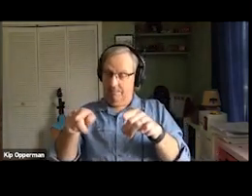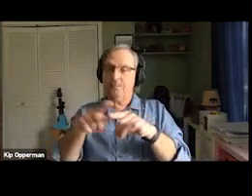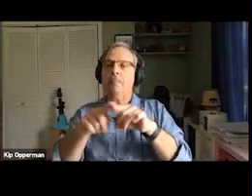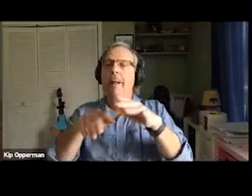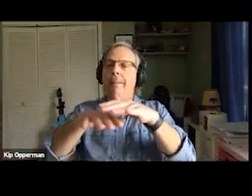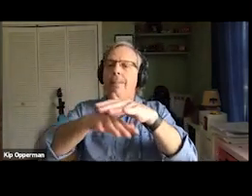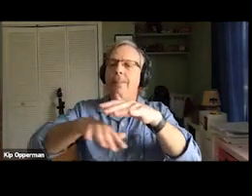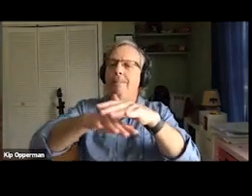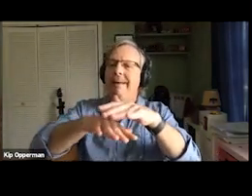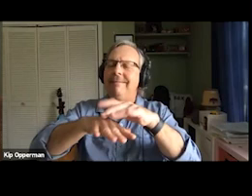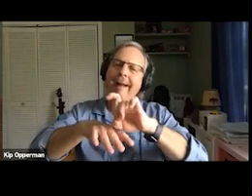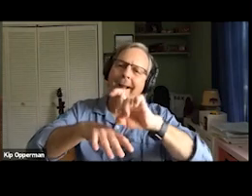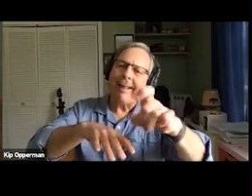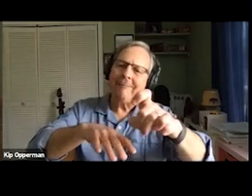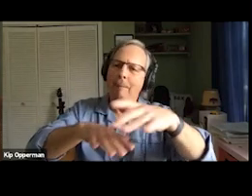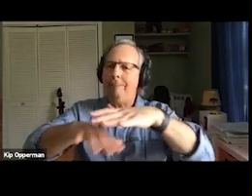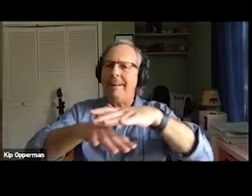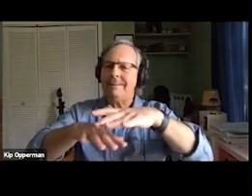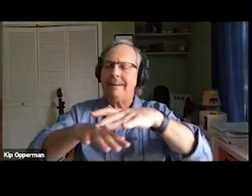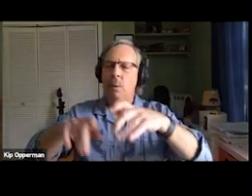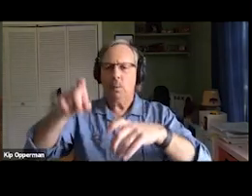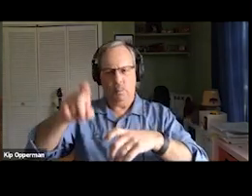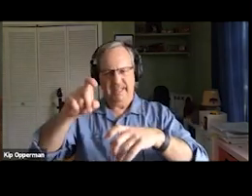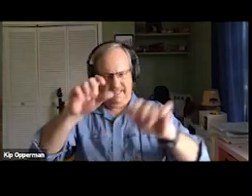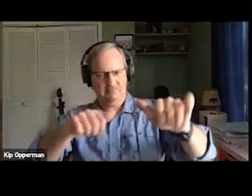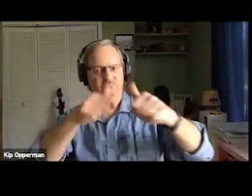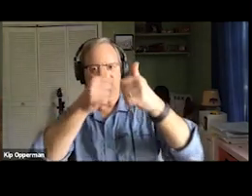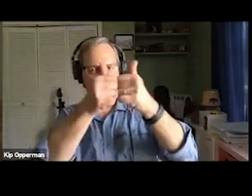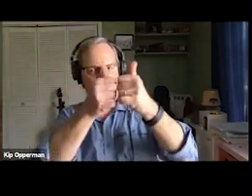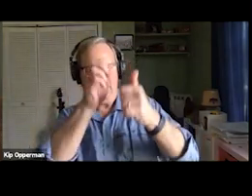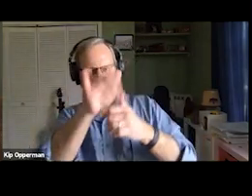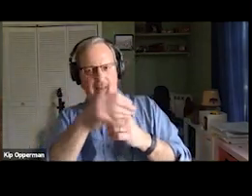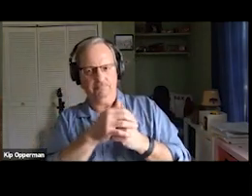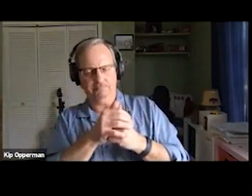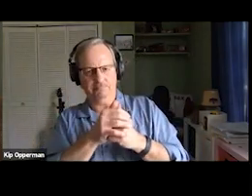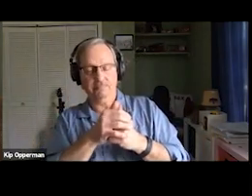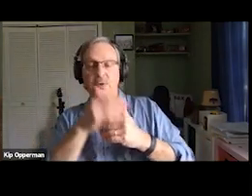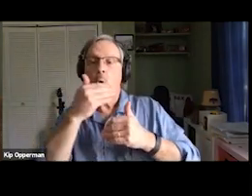conseguir lo que las personas necesitan básicamente sigue siendo nuestro desafío. Así que gracias por su atención